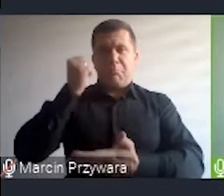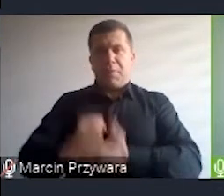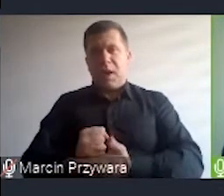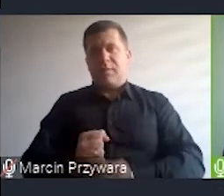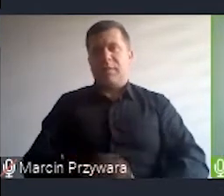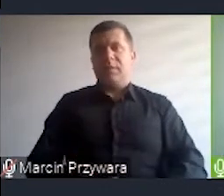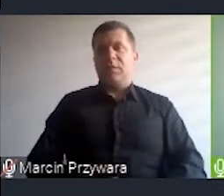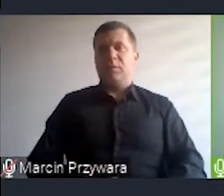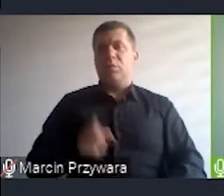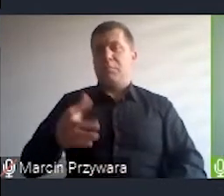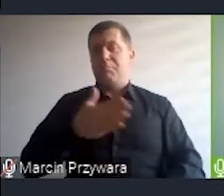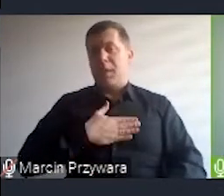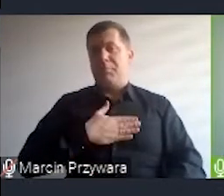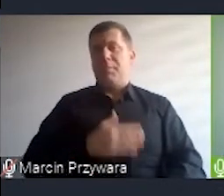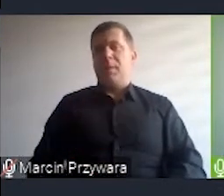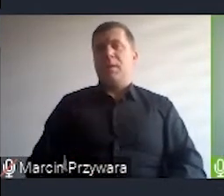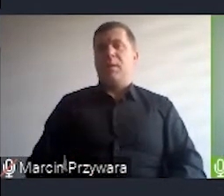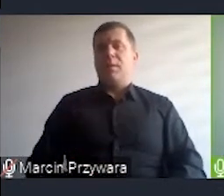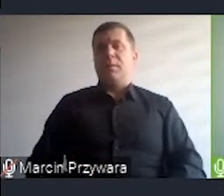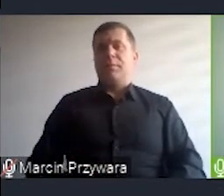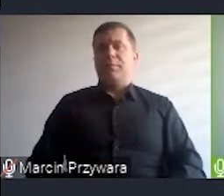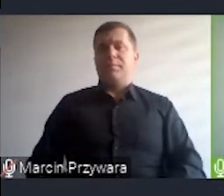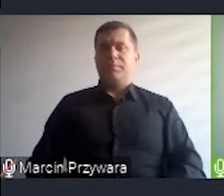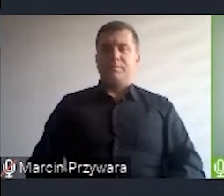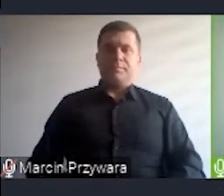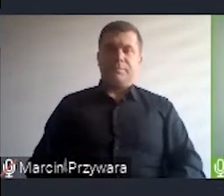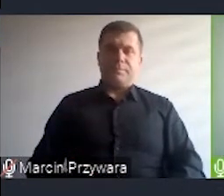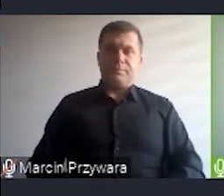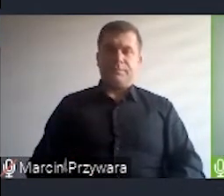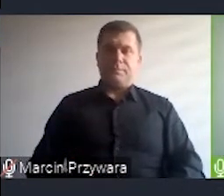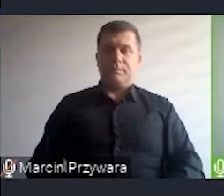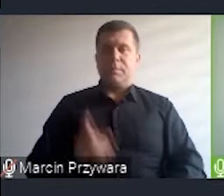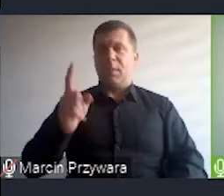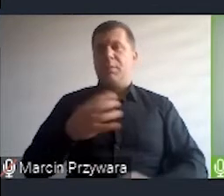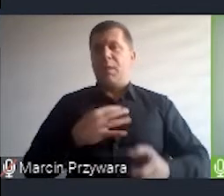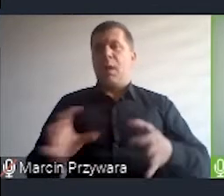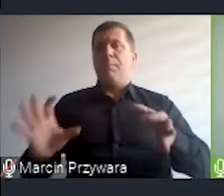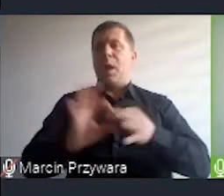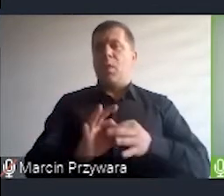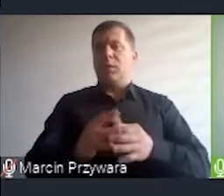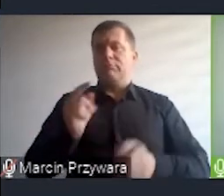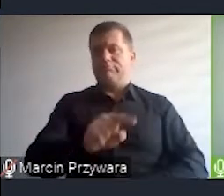Tu mamy połączone te zagadnienia.